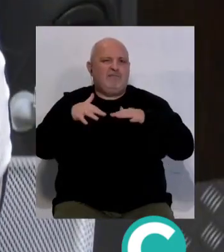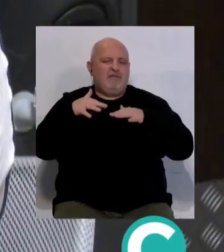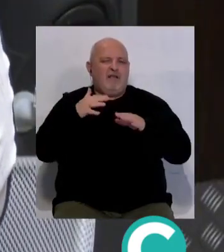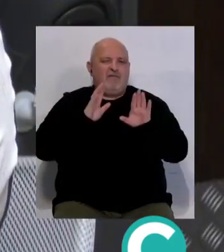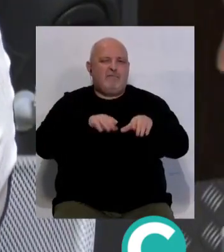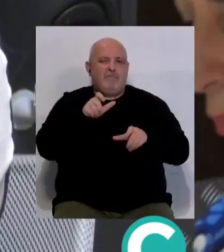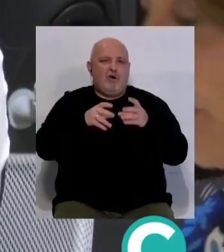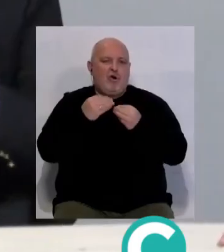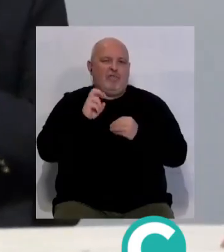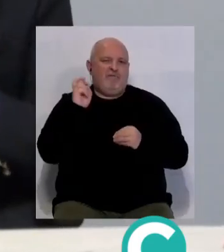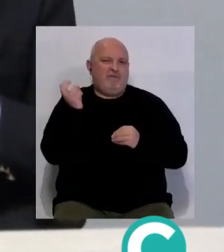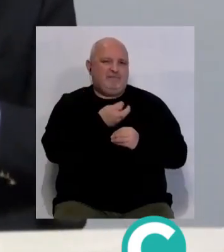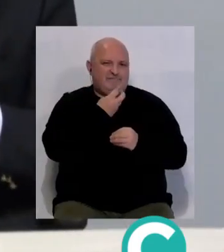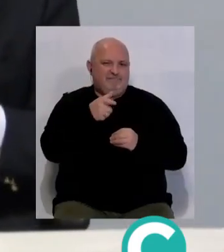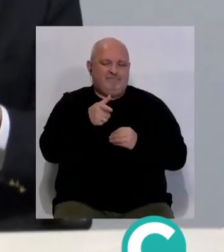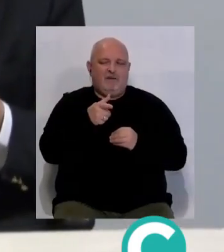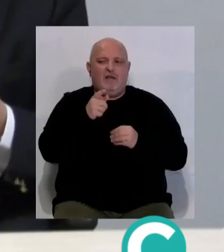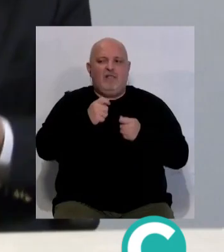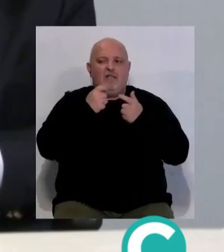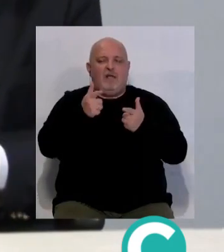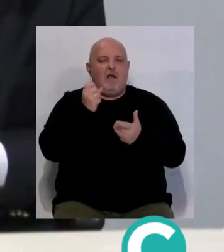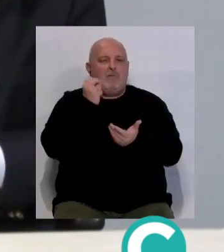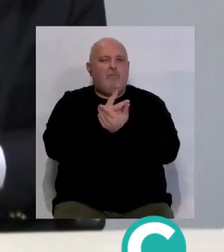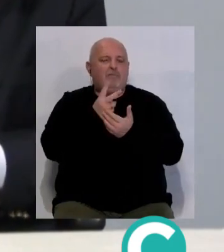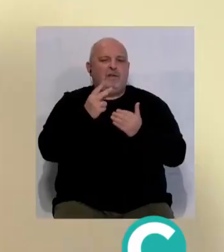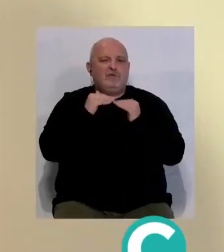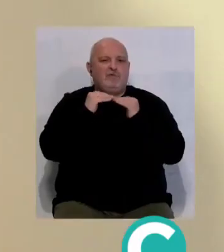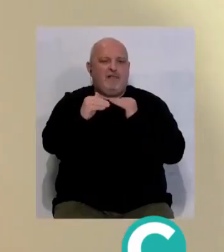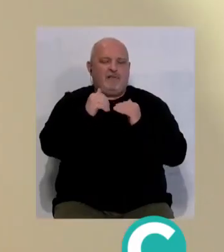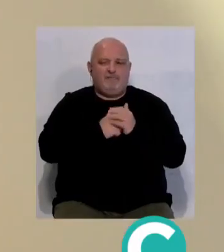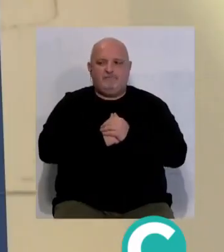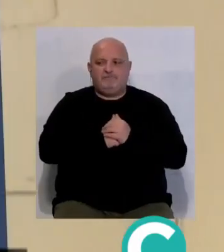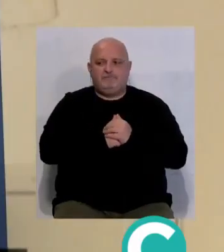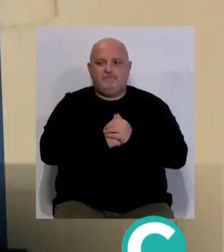de las personas con discapacidad sino también La Apuesta por la sostenibilidad este ir de la